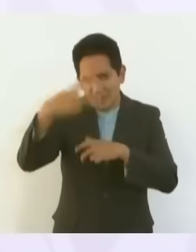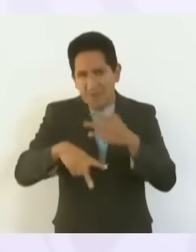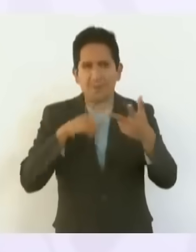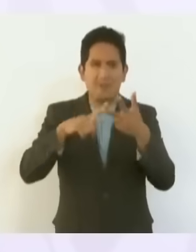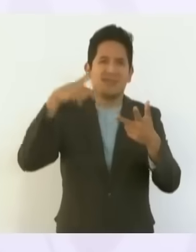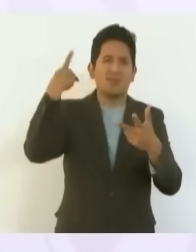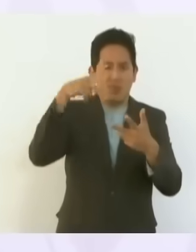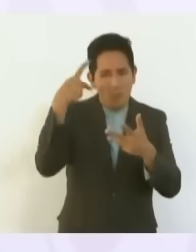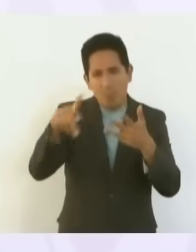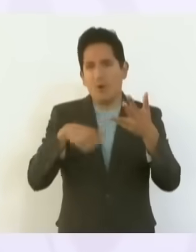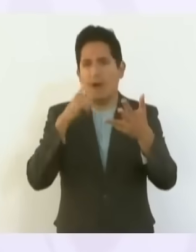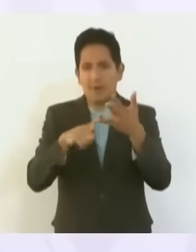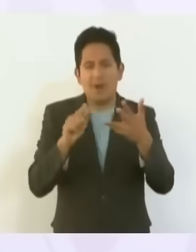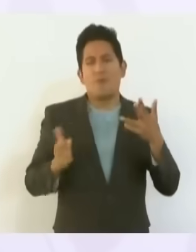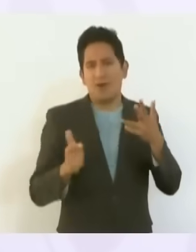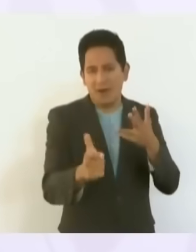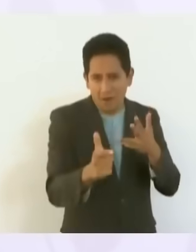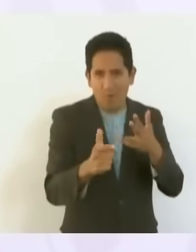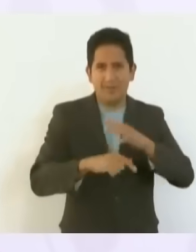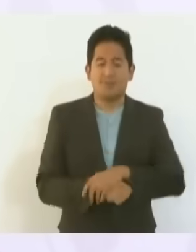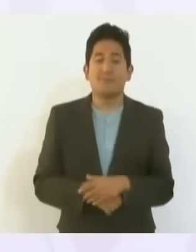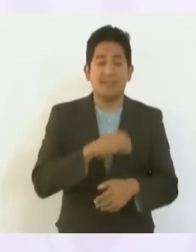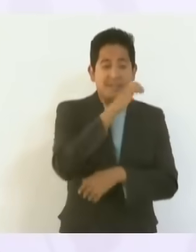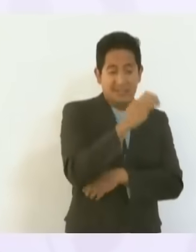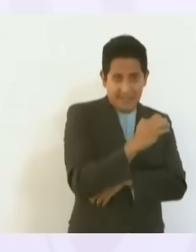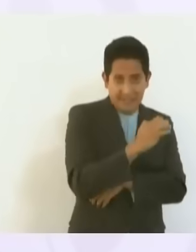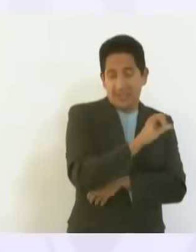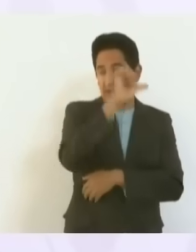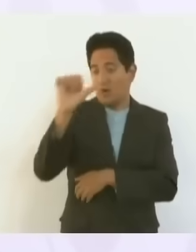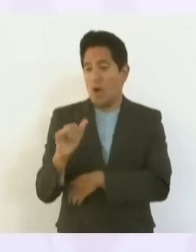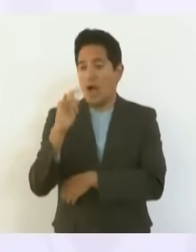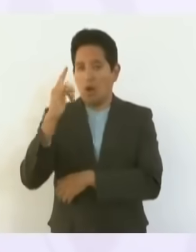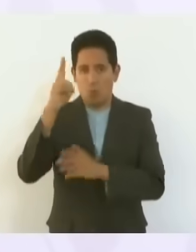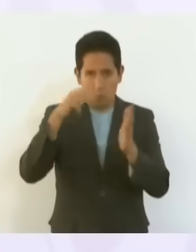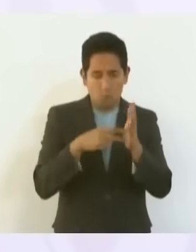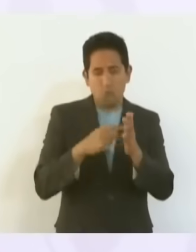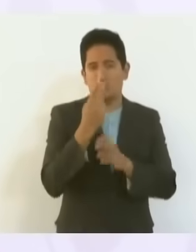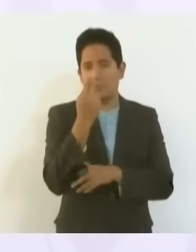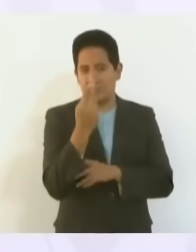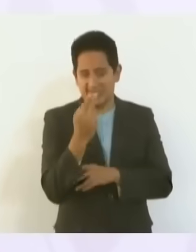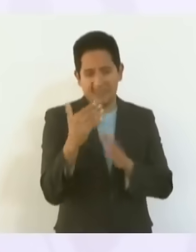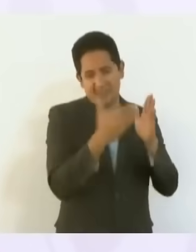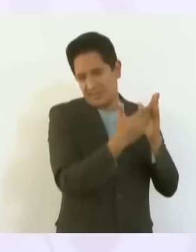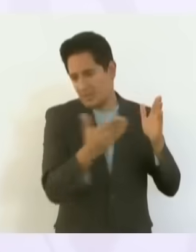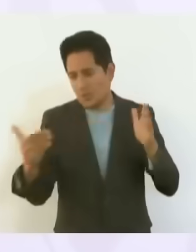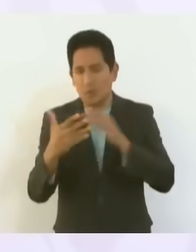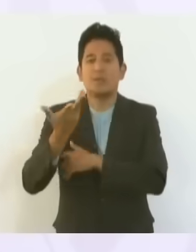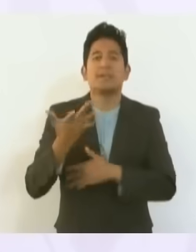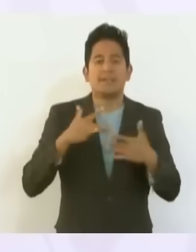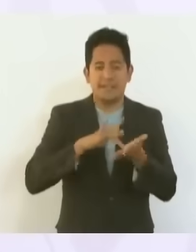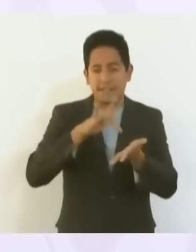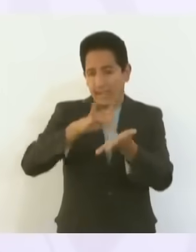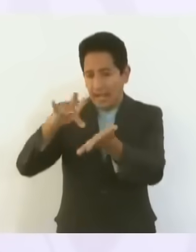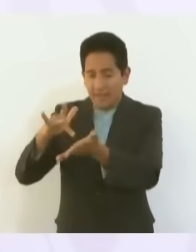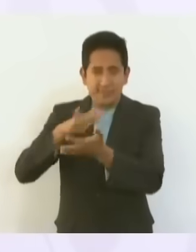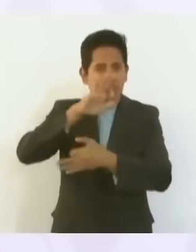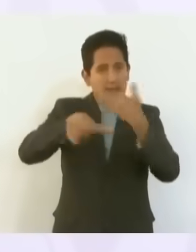Salamanca y de enero a julio de 2025, gracias a la confianza de las personas, se han entregado de